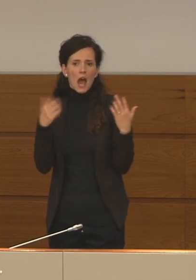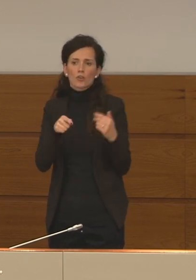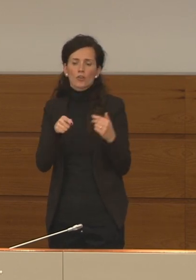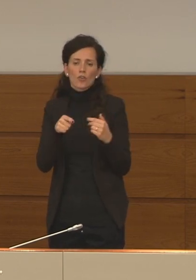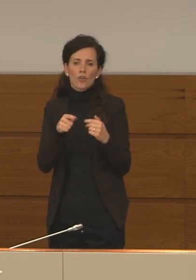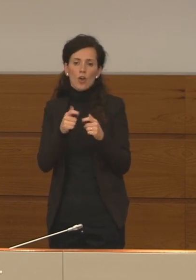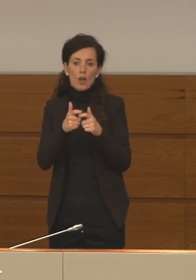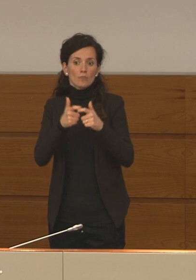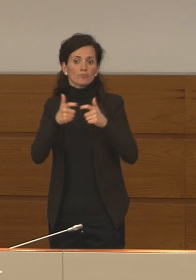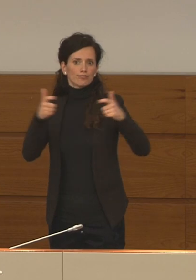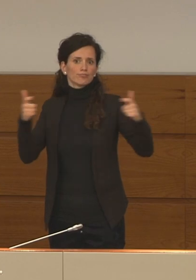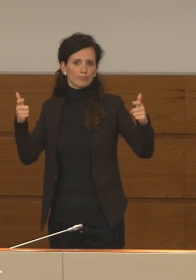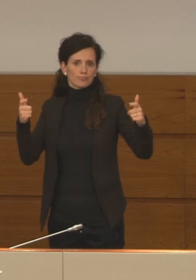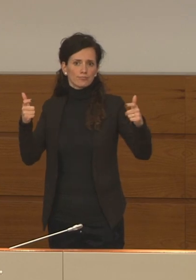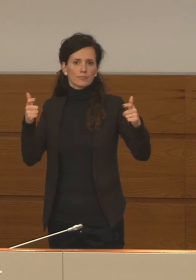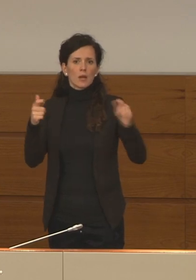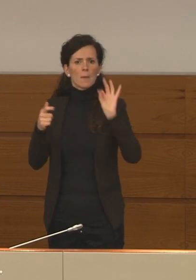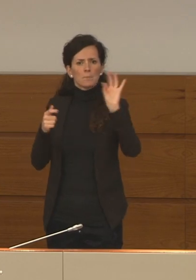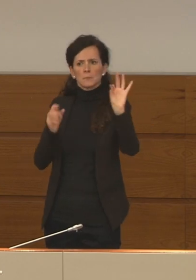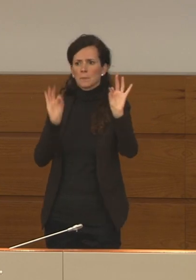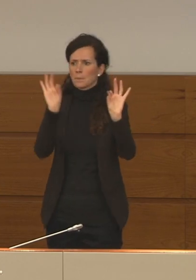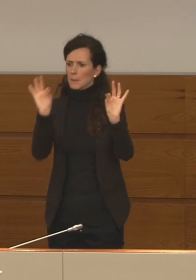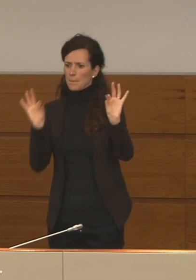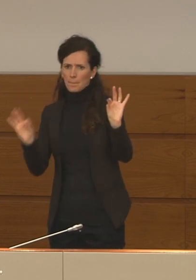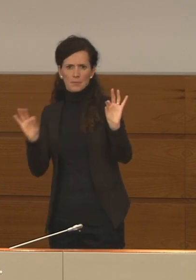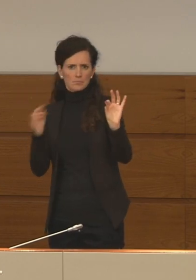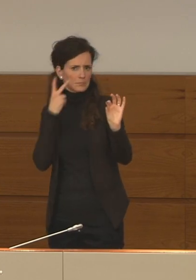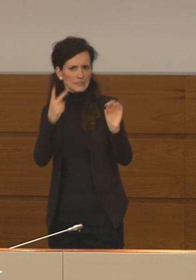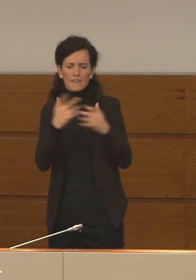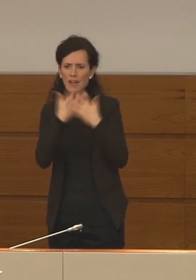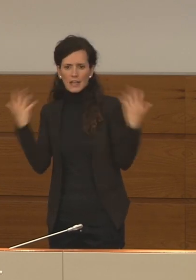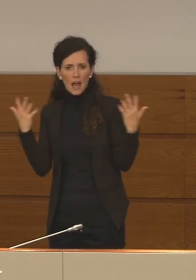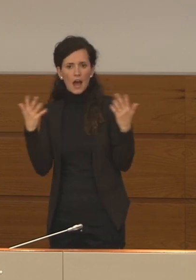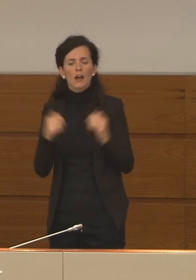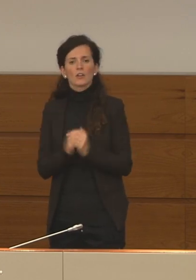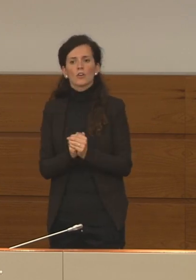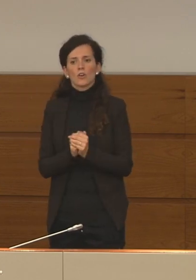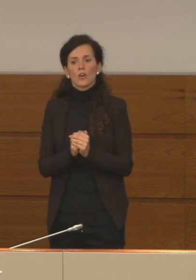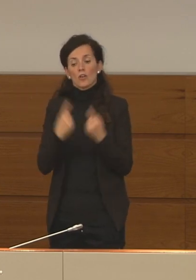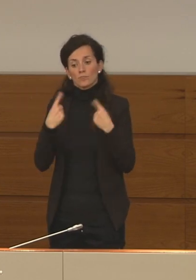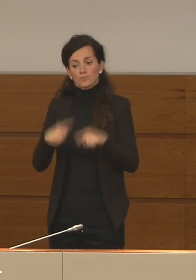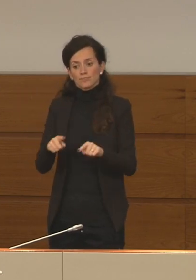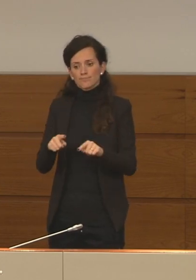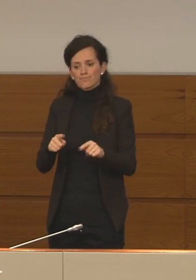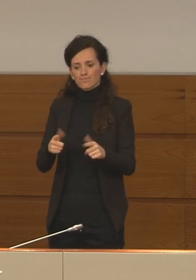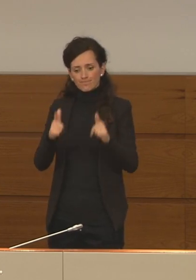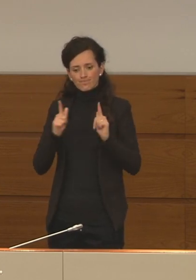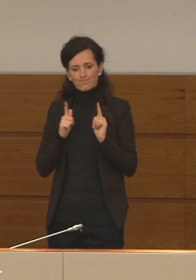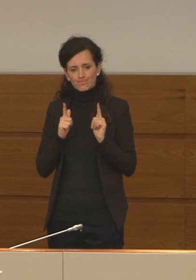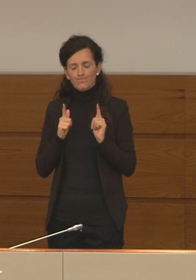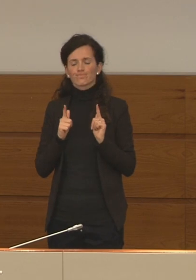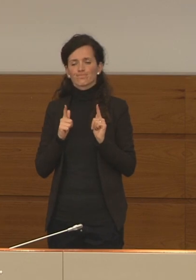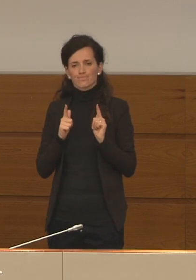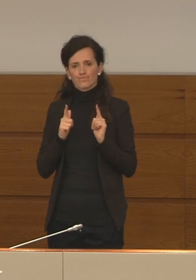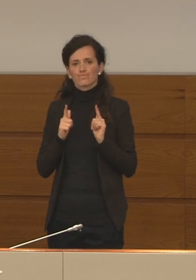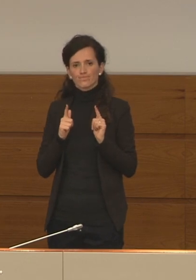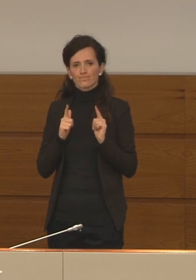soprattutto su alcuni poli e questo ovviamente ci spinge a rafforzare gli